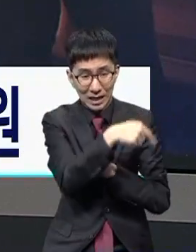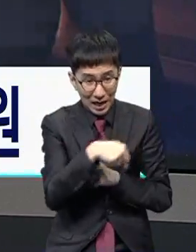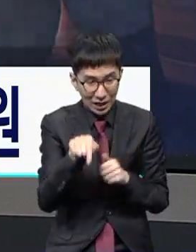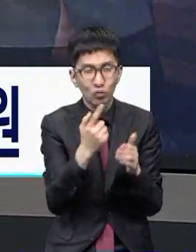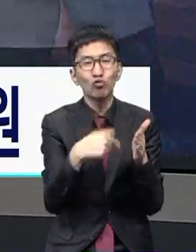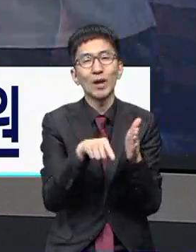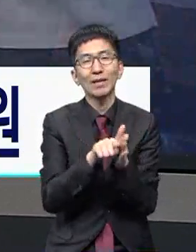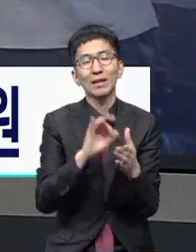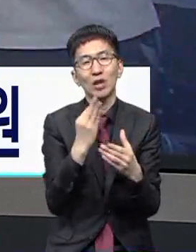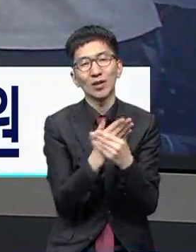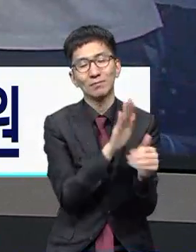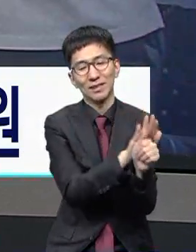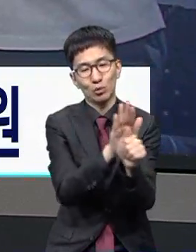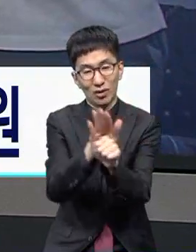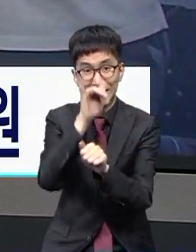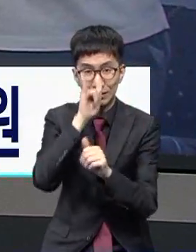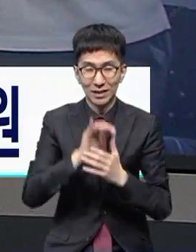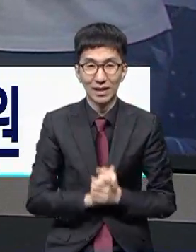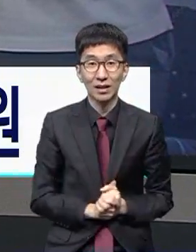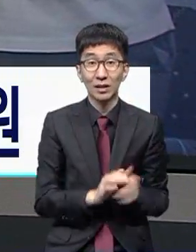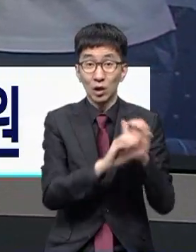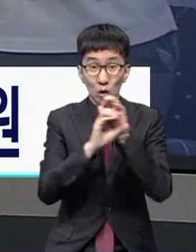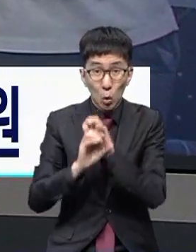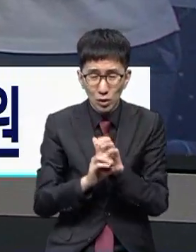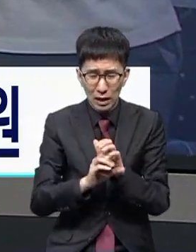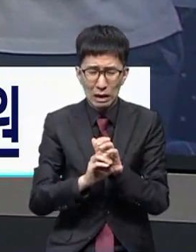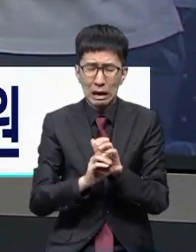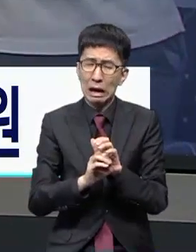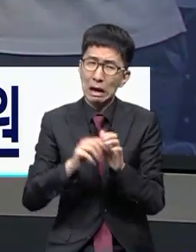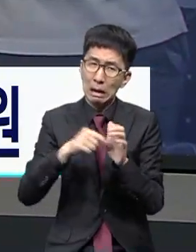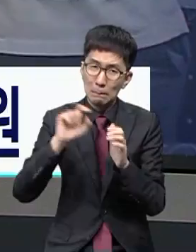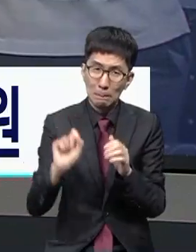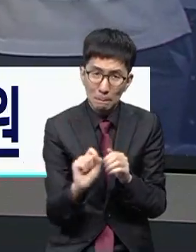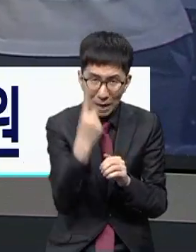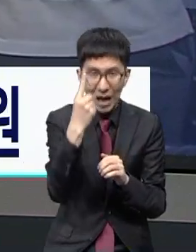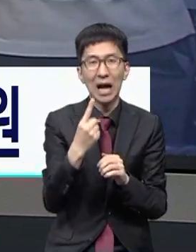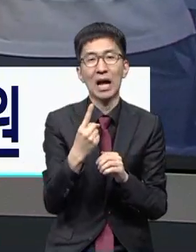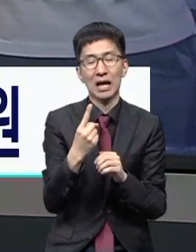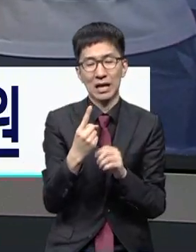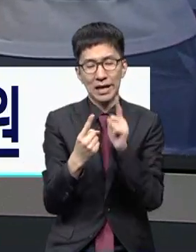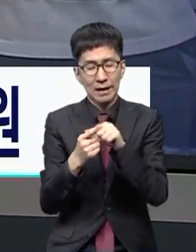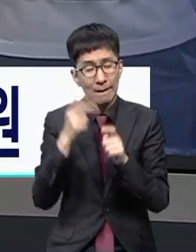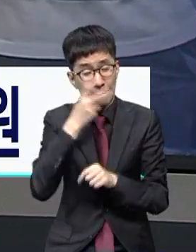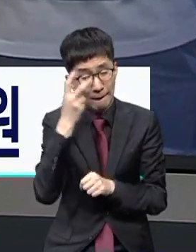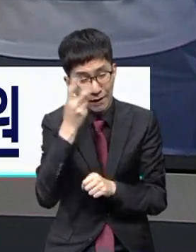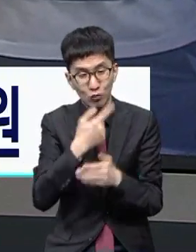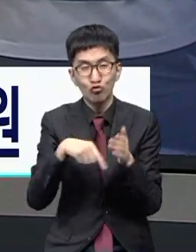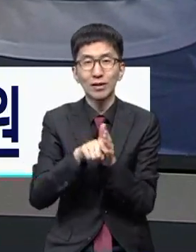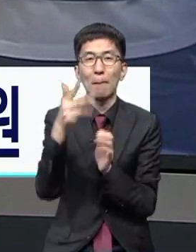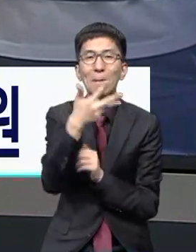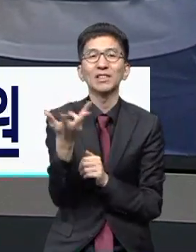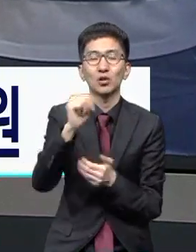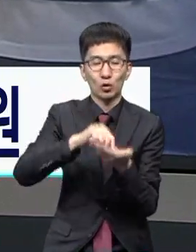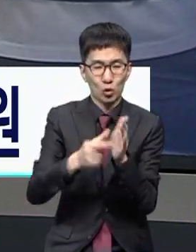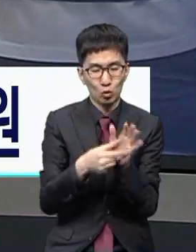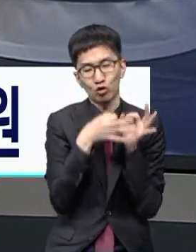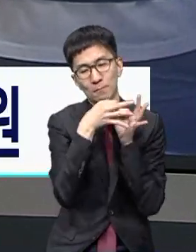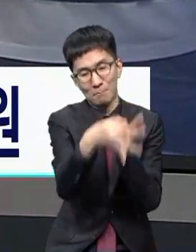포함돼 있습니다. 또 코로나 방역 강화에도 8천억 원이 추가로 투입됩니다. 이어서 전형우 기자입니다.